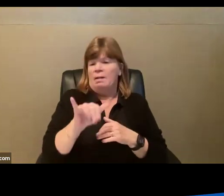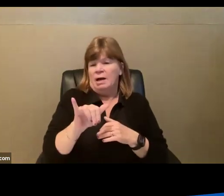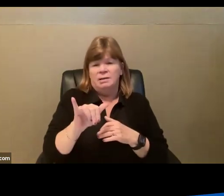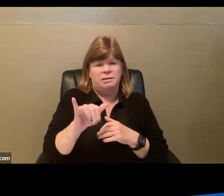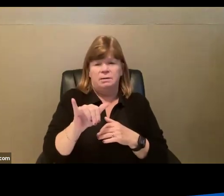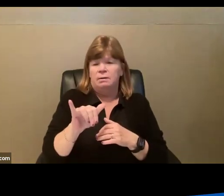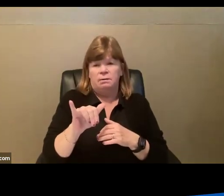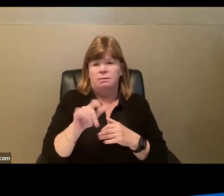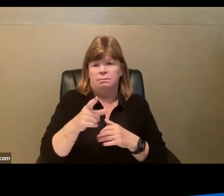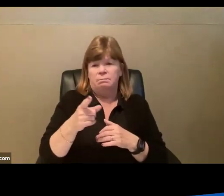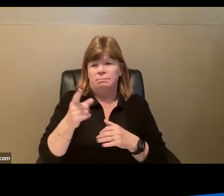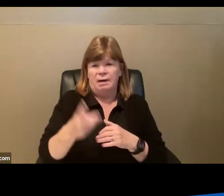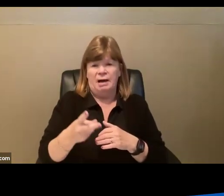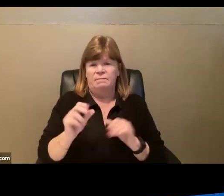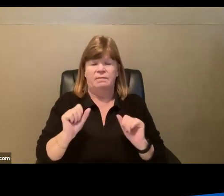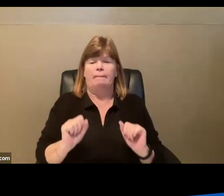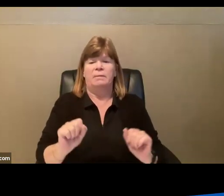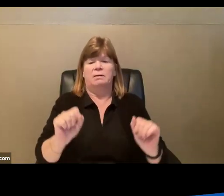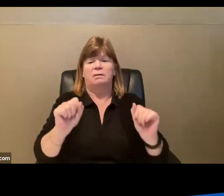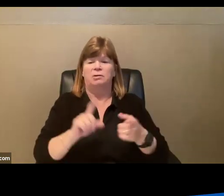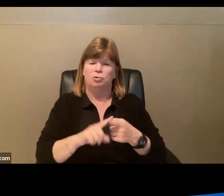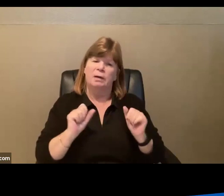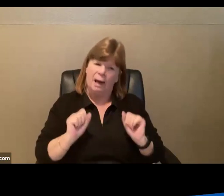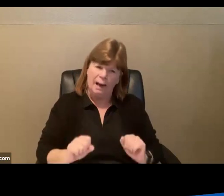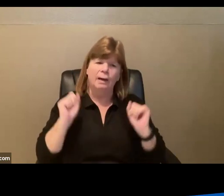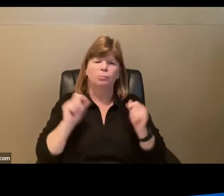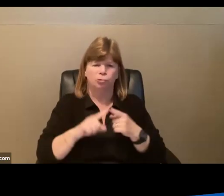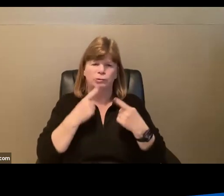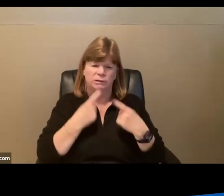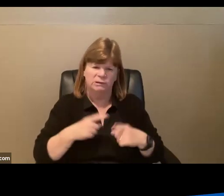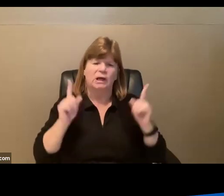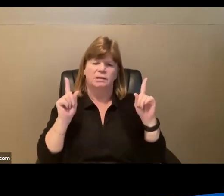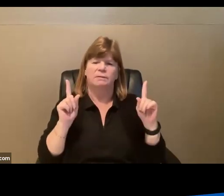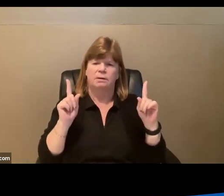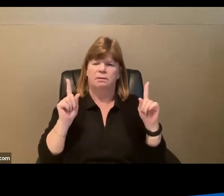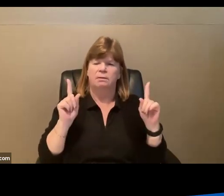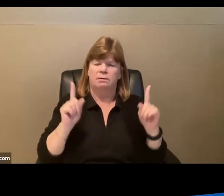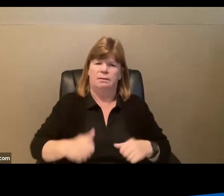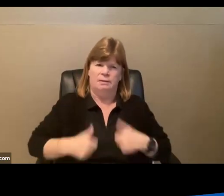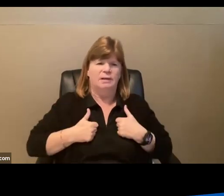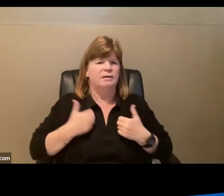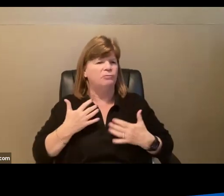Esa es la mitad de la habilidad, es ser capaz de vivir la vida con éxito y disfrutarla.